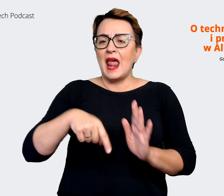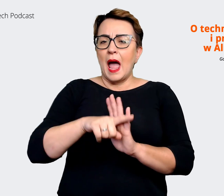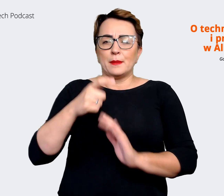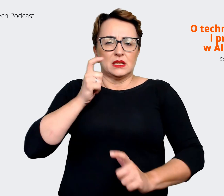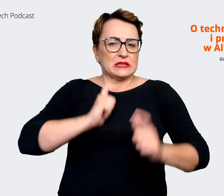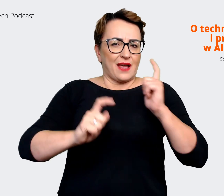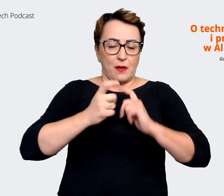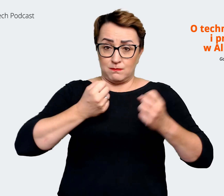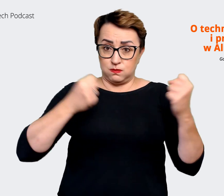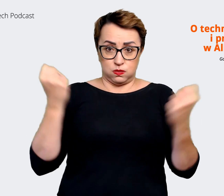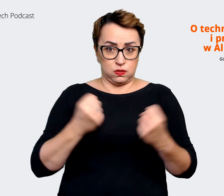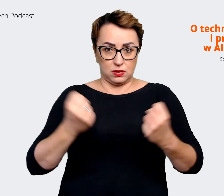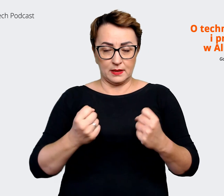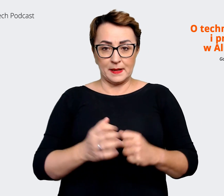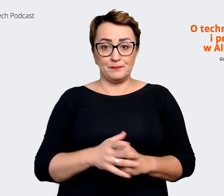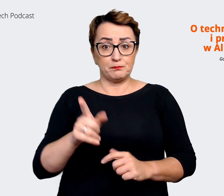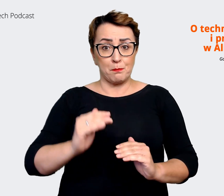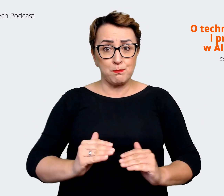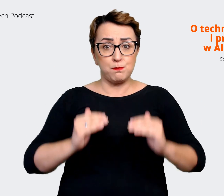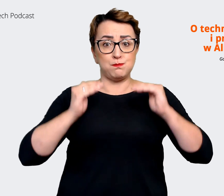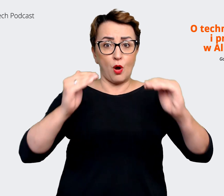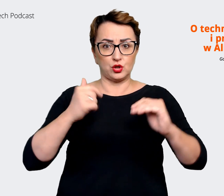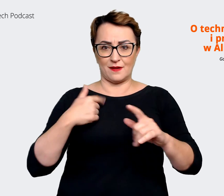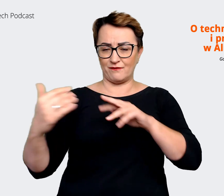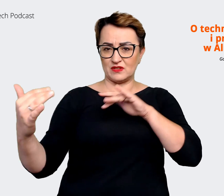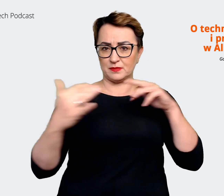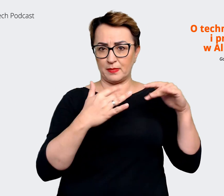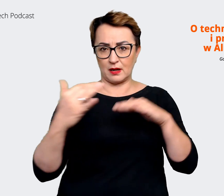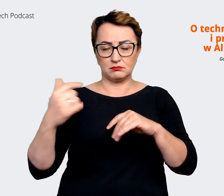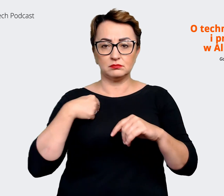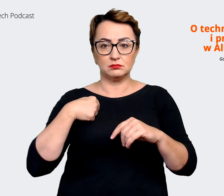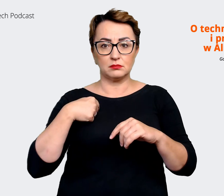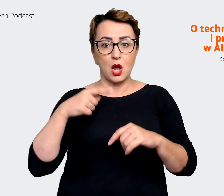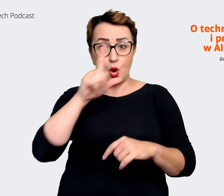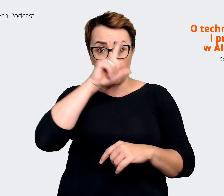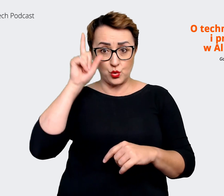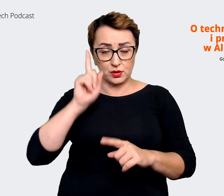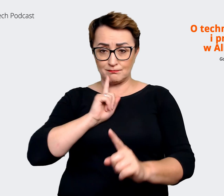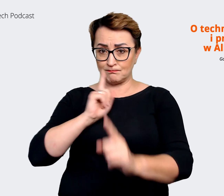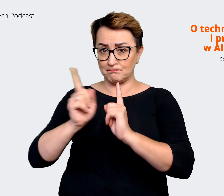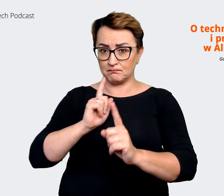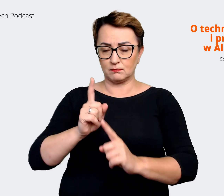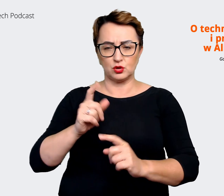satysfakcję. I ten poziom interakcji, który mam dzisiaj z ludźmi jest super. Ich zaangażowanie,